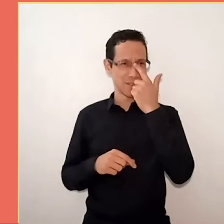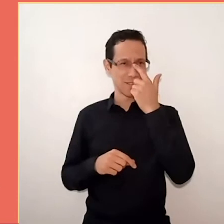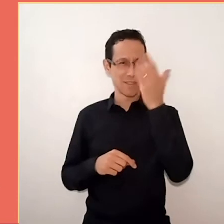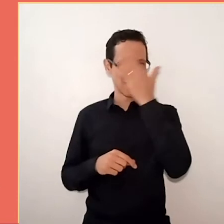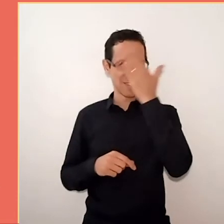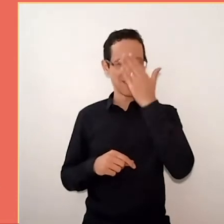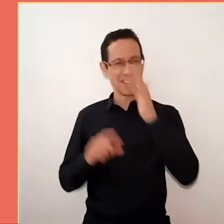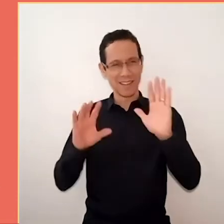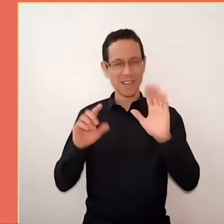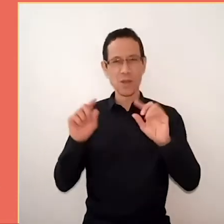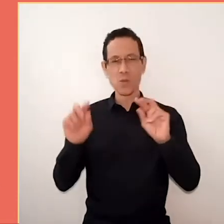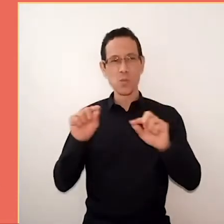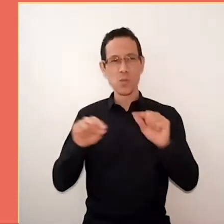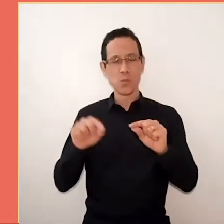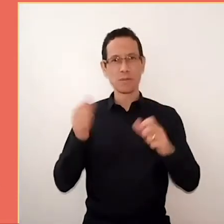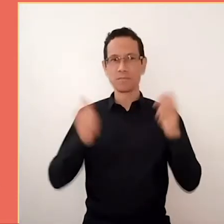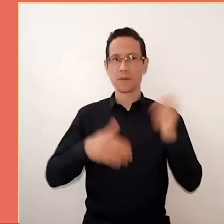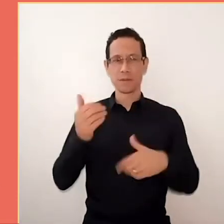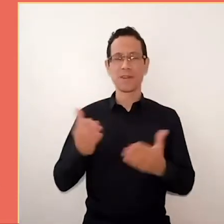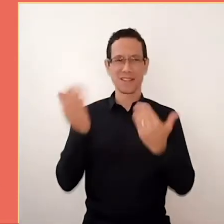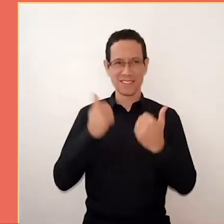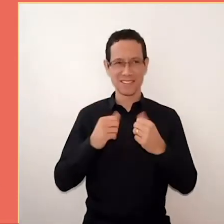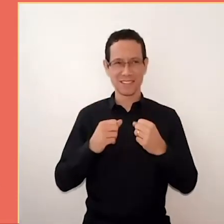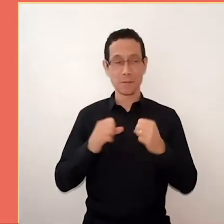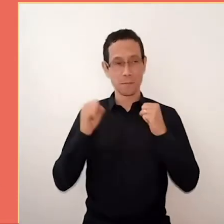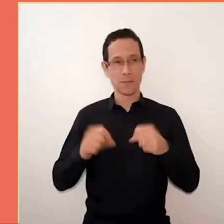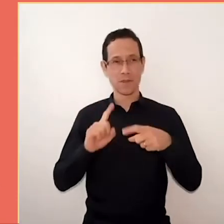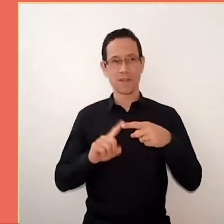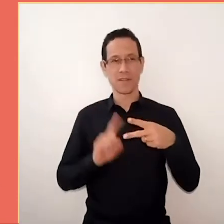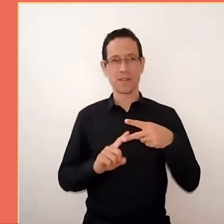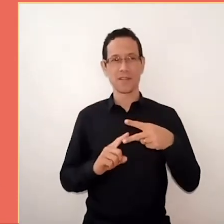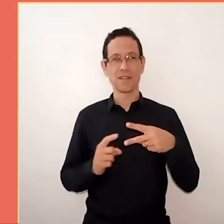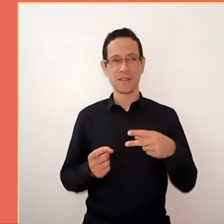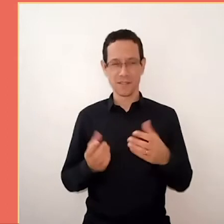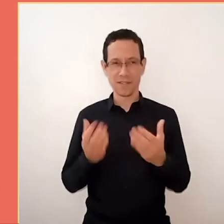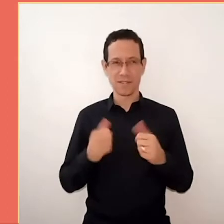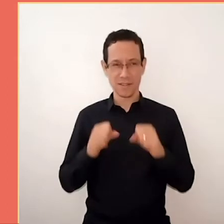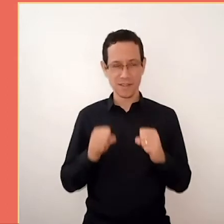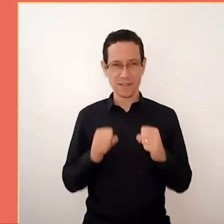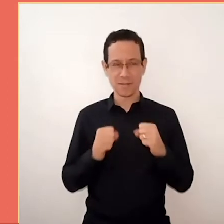Não eu queria fazer 2 comentários, um é sobre esse que a Marina trouxe,